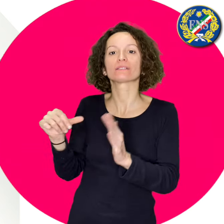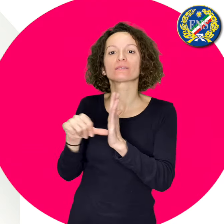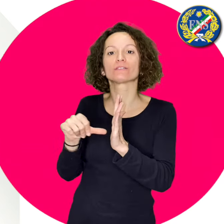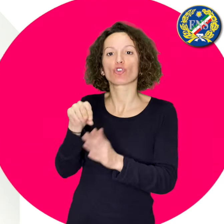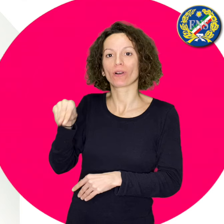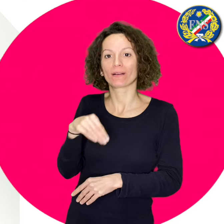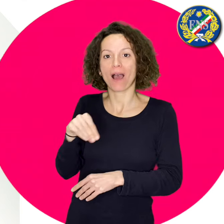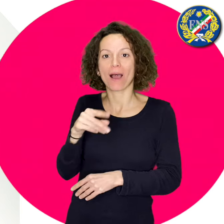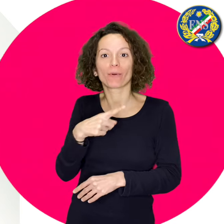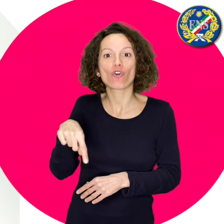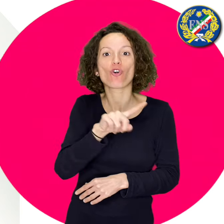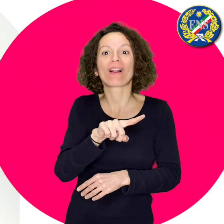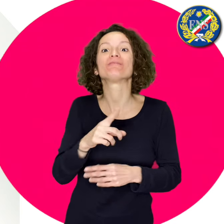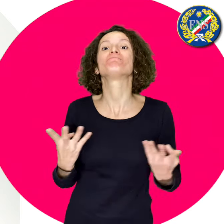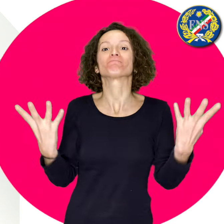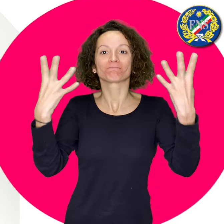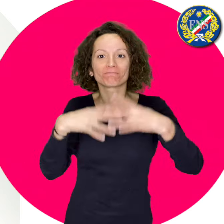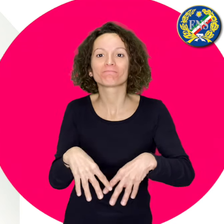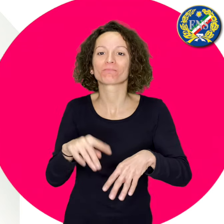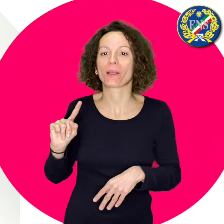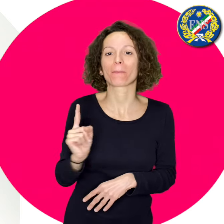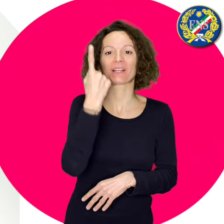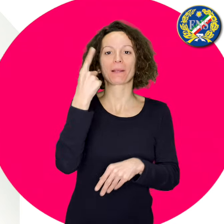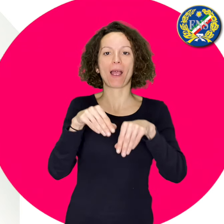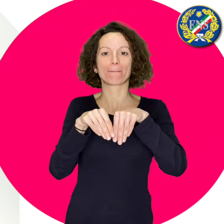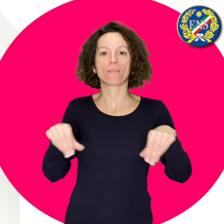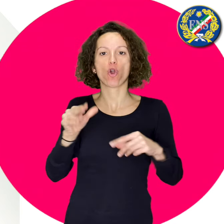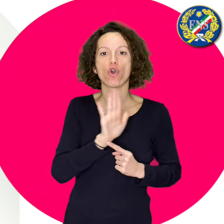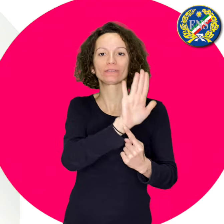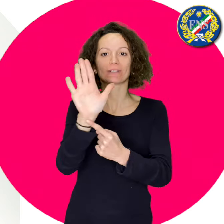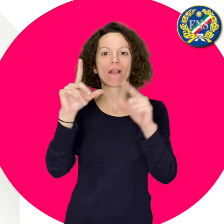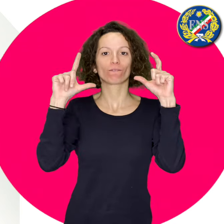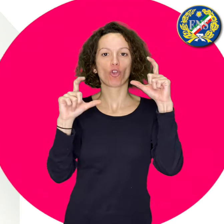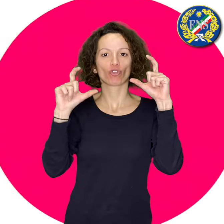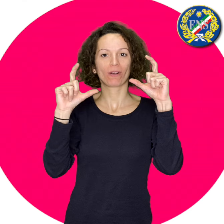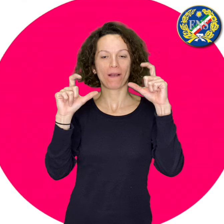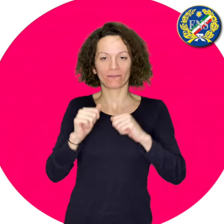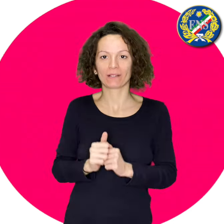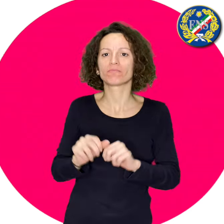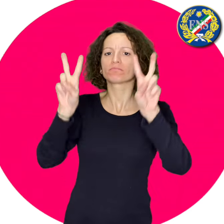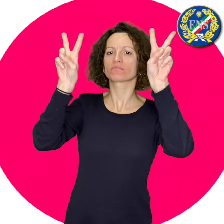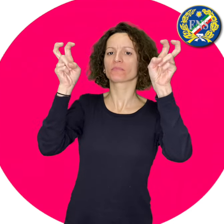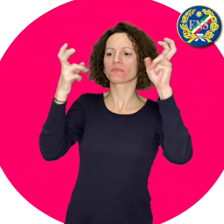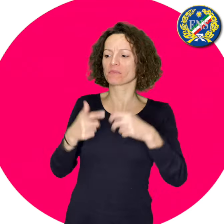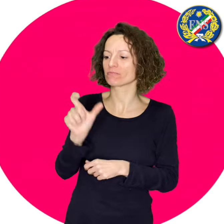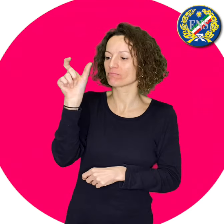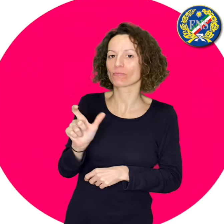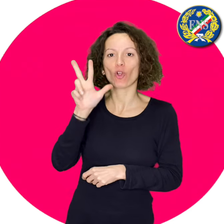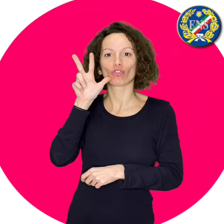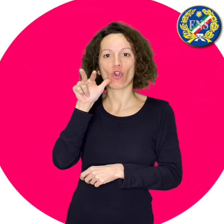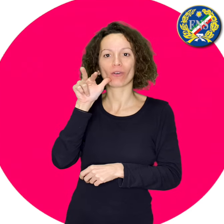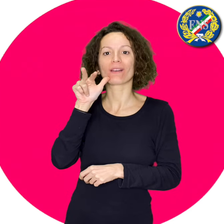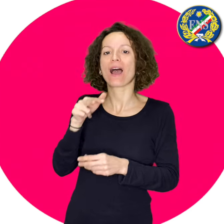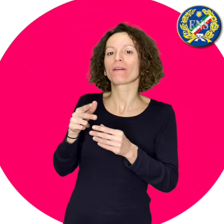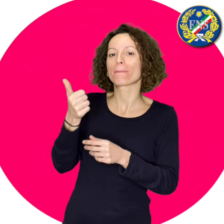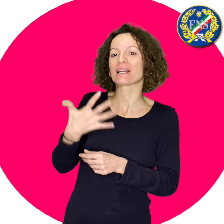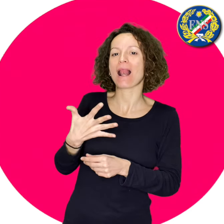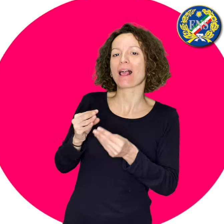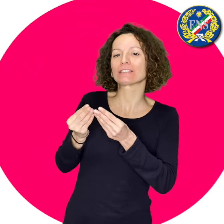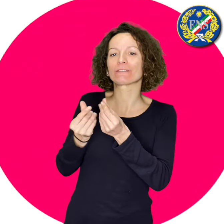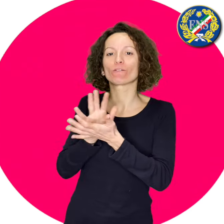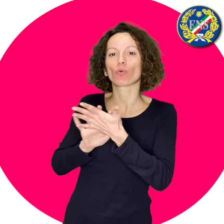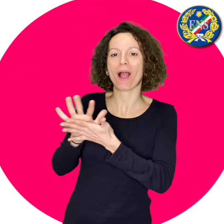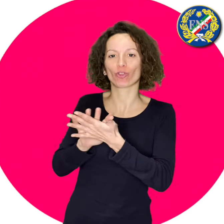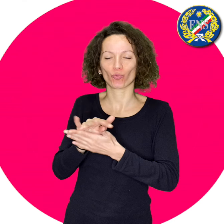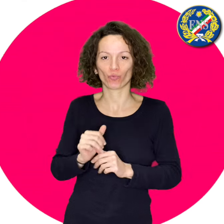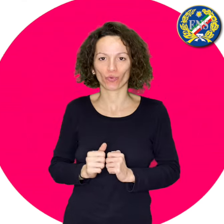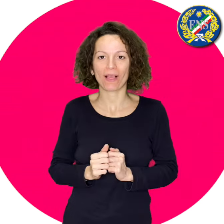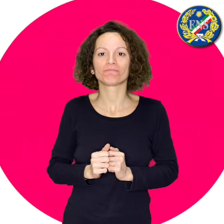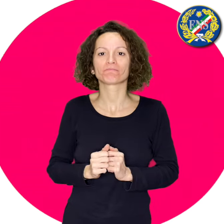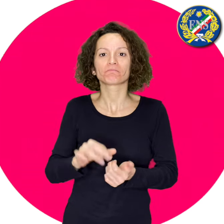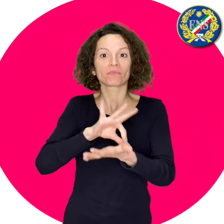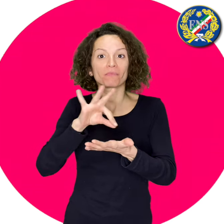la SP ENS di Napoli la 1ª mostra fotografica a livello nazionale dal titolo “Le mille sfumature della Donna” nelle giornate